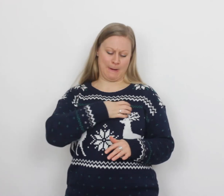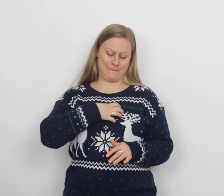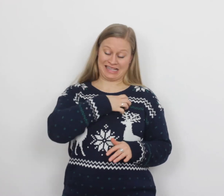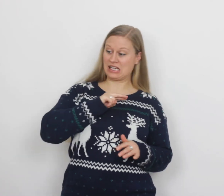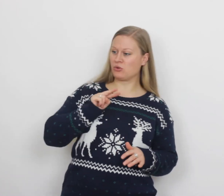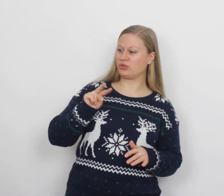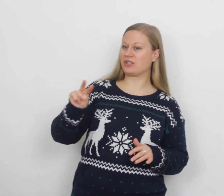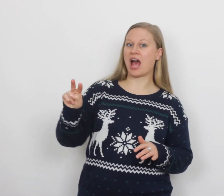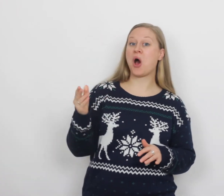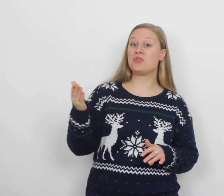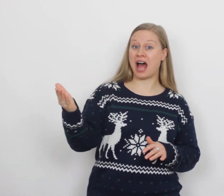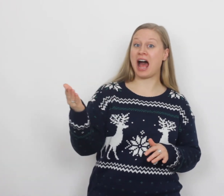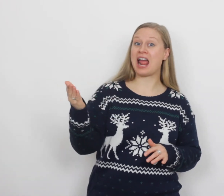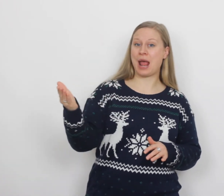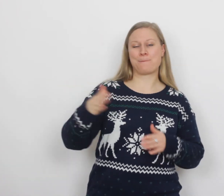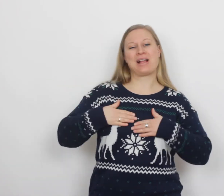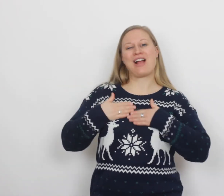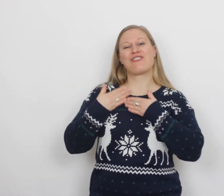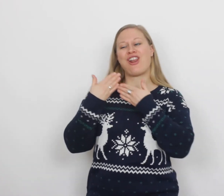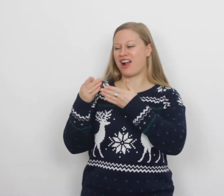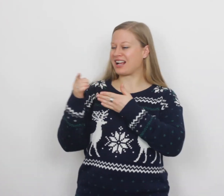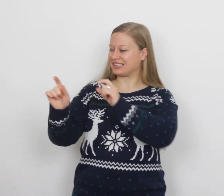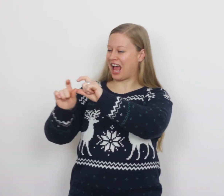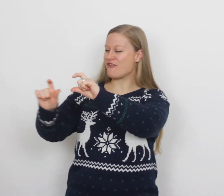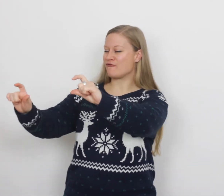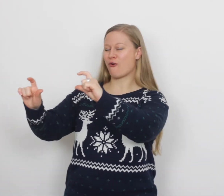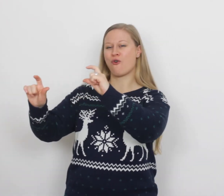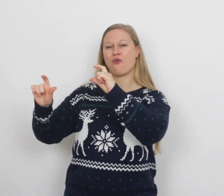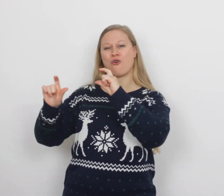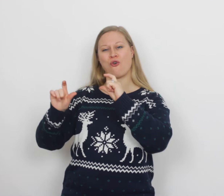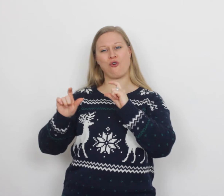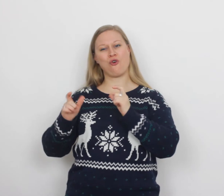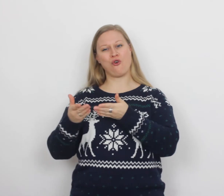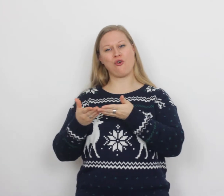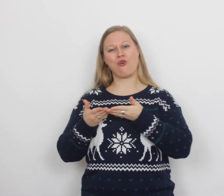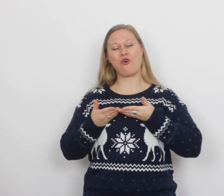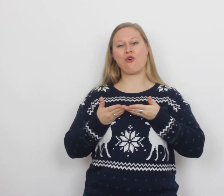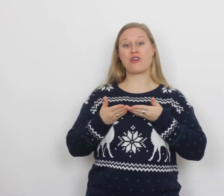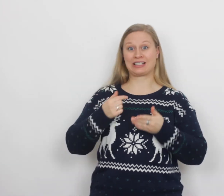Mijn ziel ziet uit naar Hem en verlangt naar Zijn Woord.